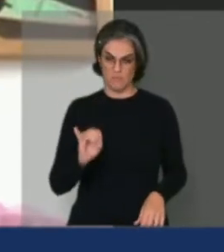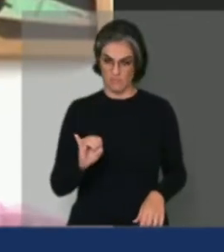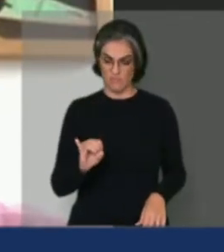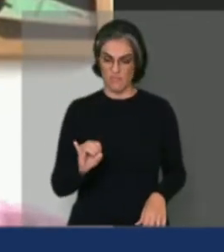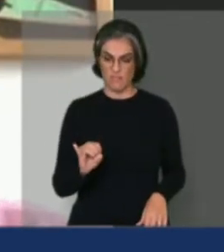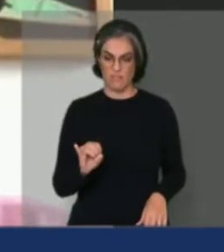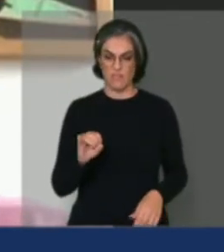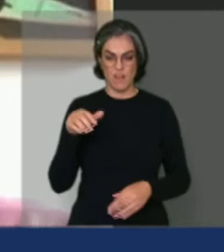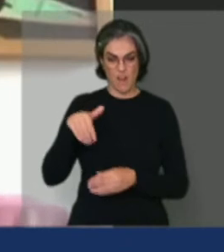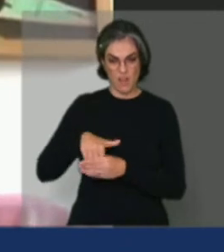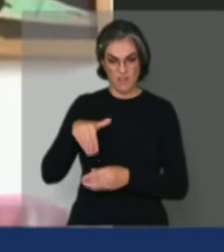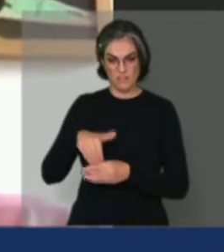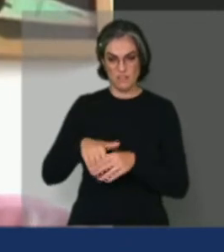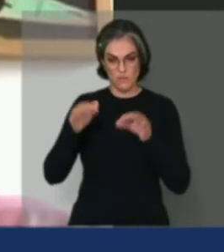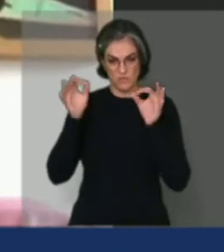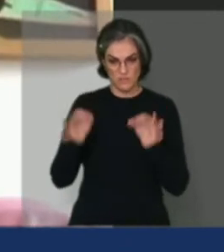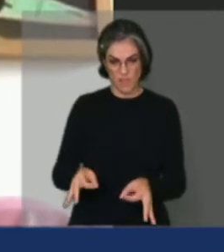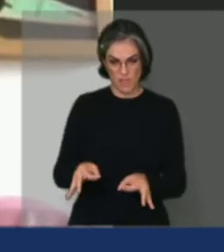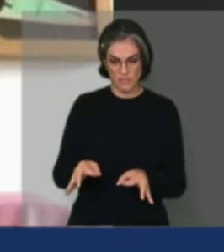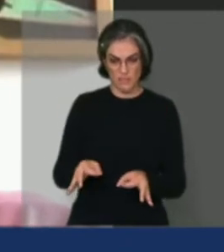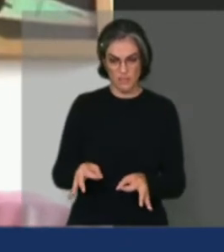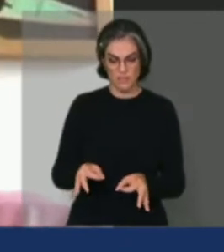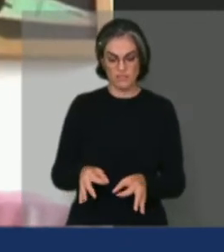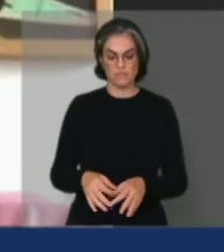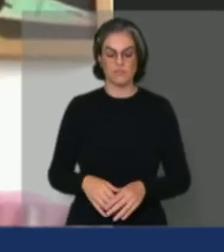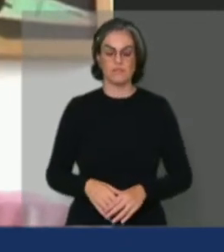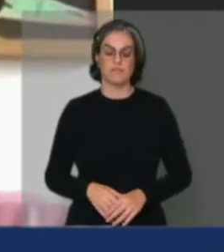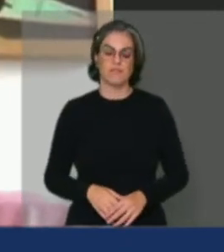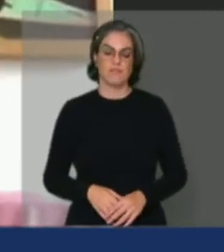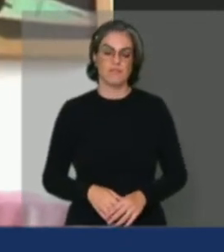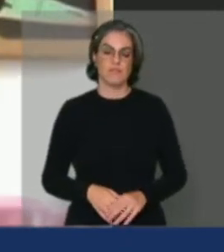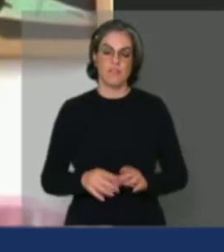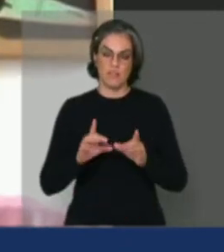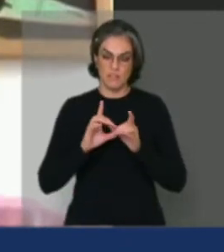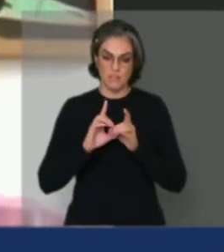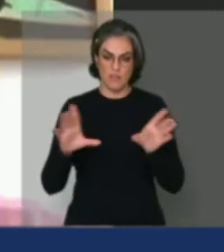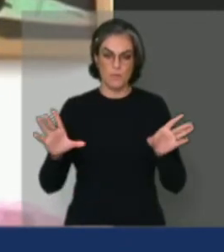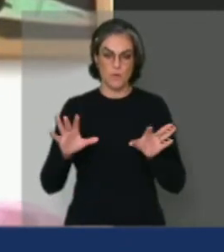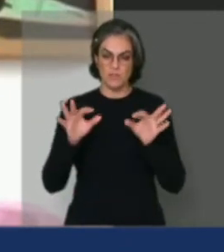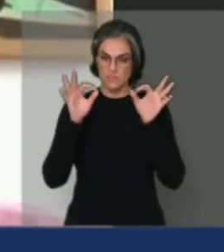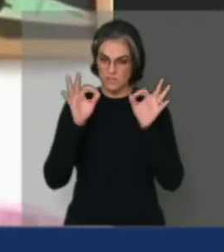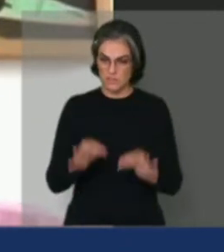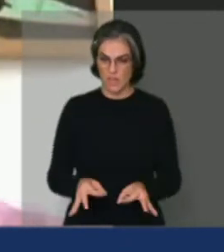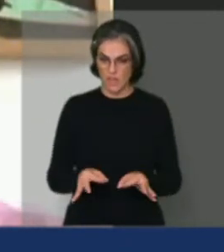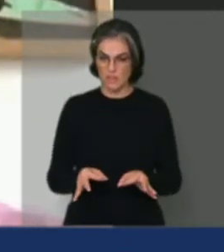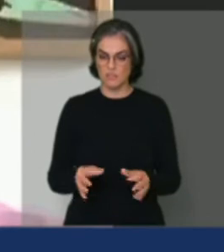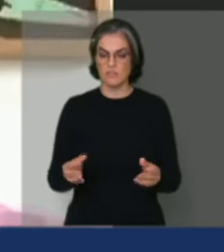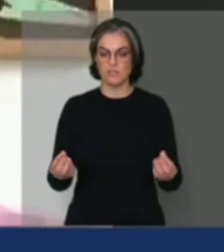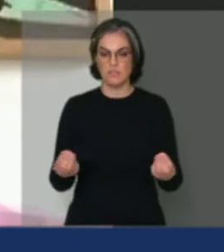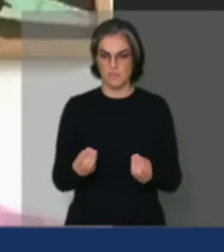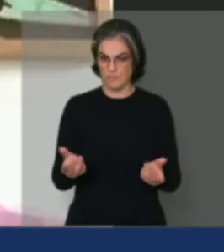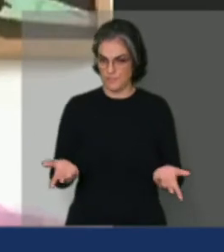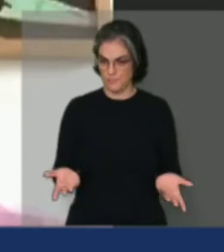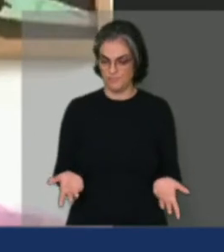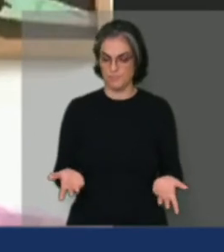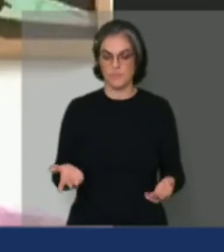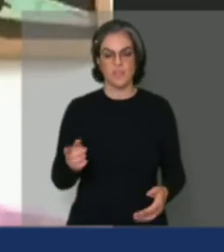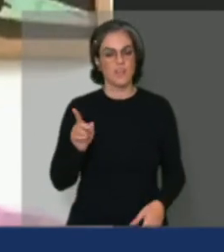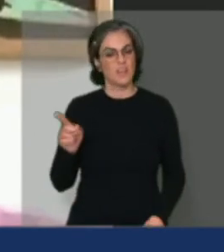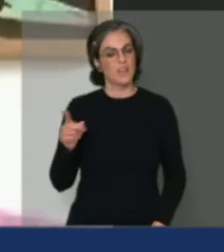SE FOR TERMOS ELEIÇÕES JUSTAS, E DEMOCRÁTICAS, UM PRESIDENTE QUE NÃO TEM CORAGEM DE IR PARA UM DEBATE,